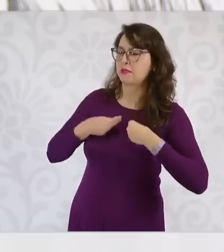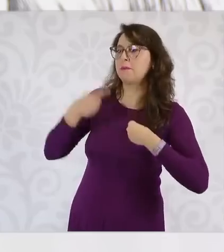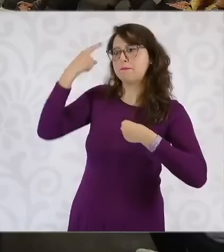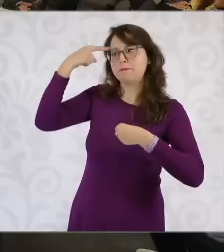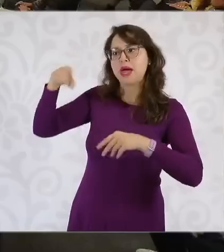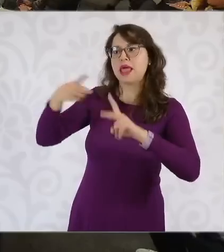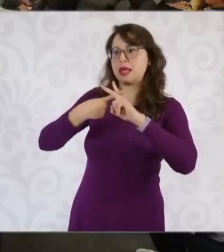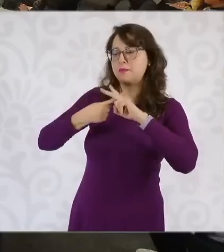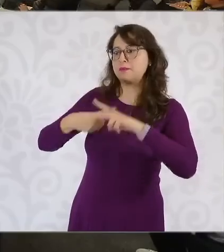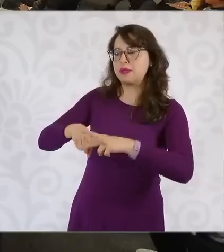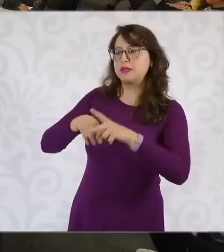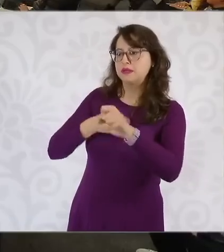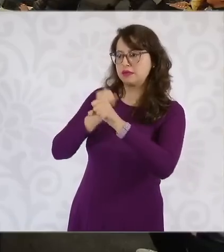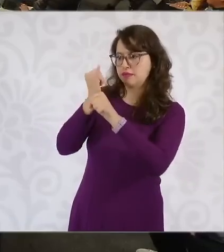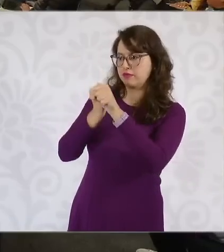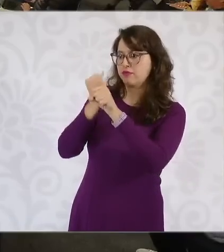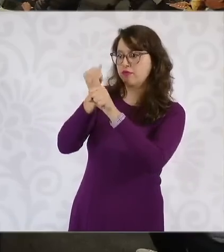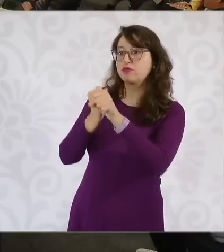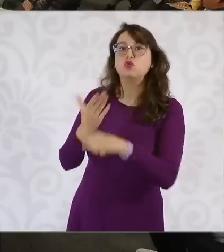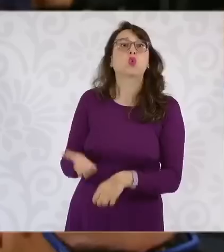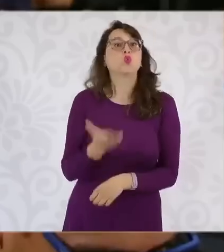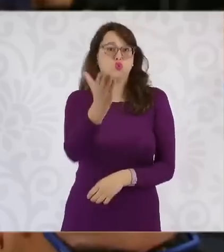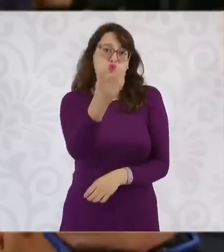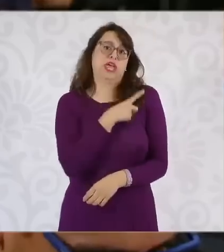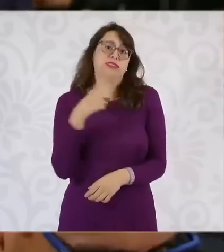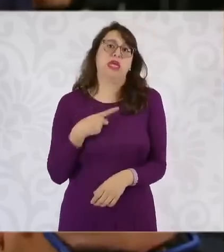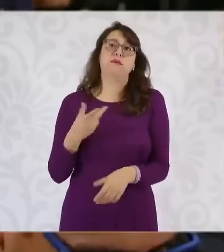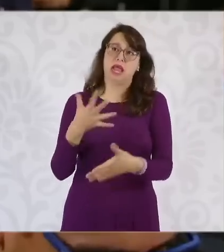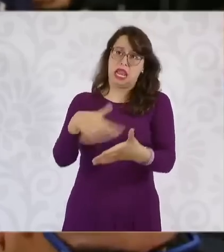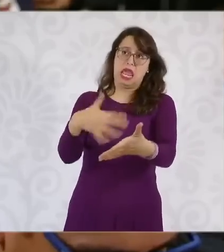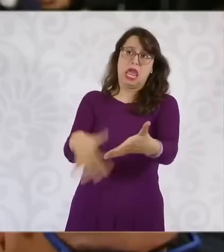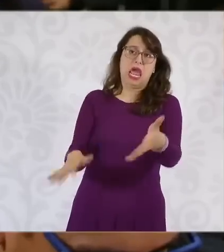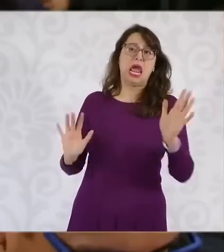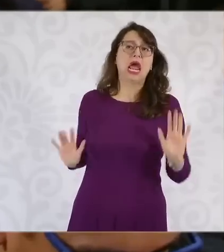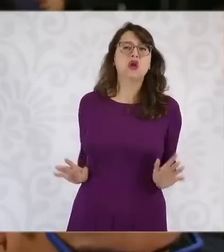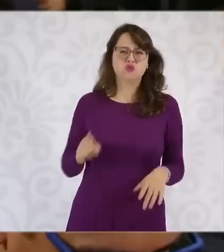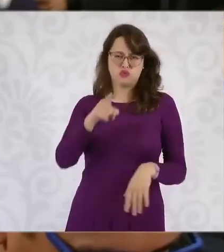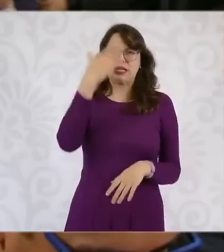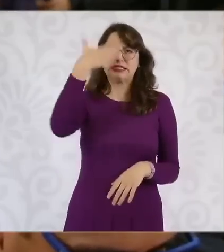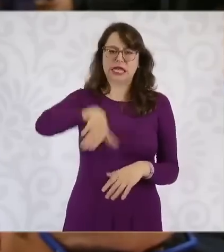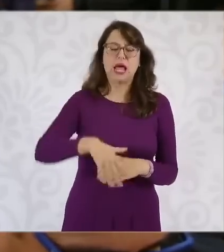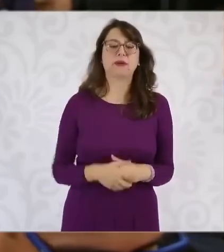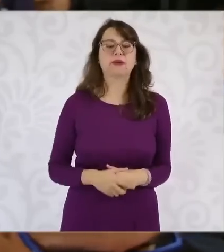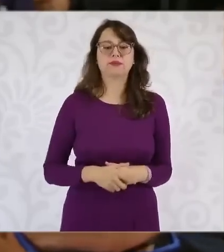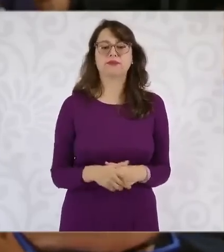usted también lee los medios Usted sabe que esto se se puso ahí bueno vamos a cer pero bueno